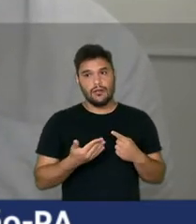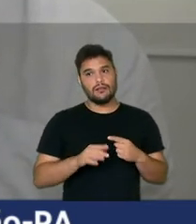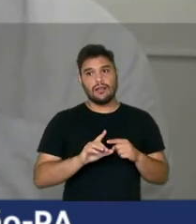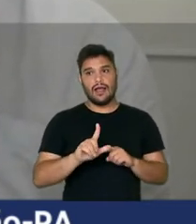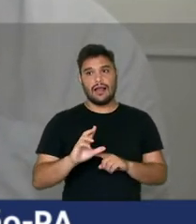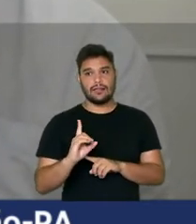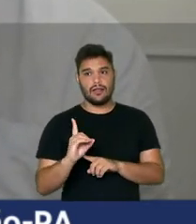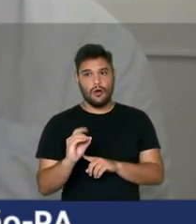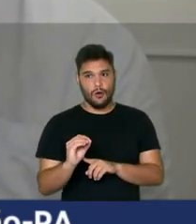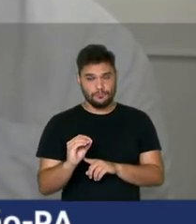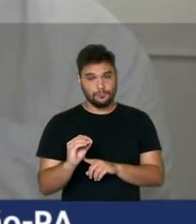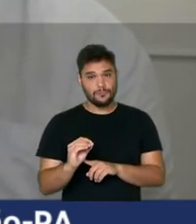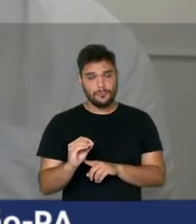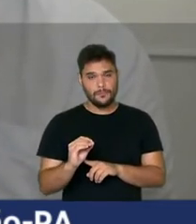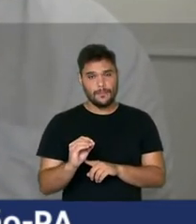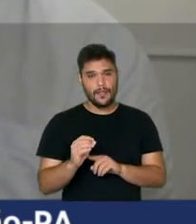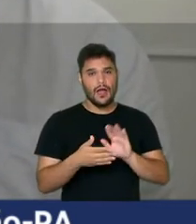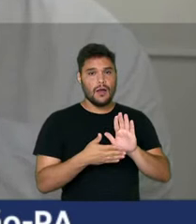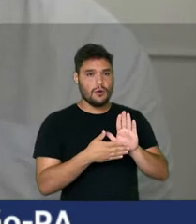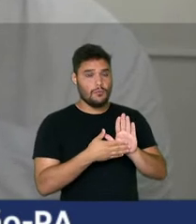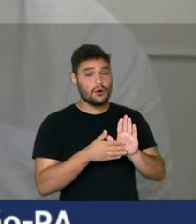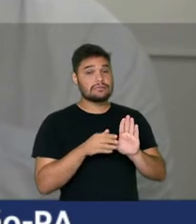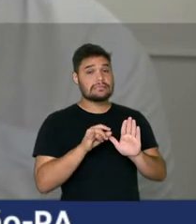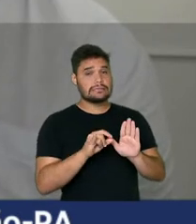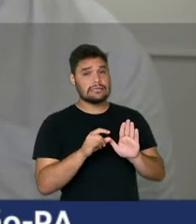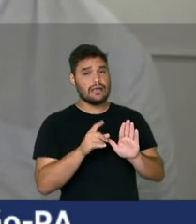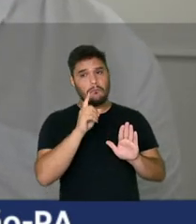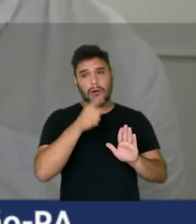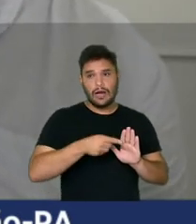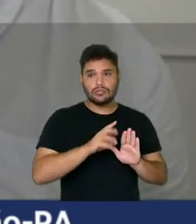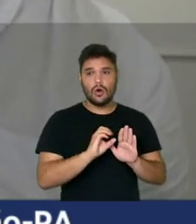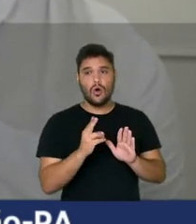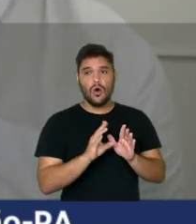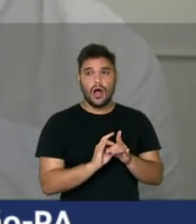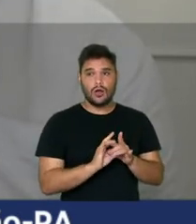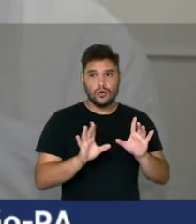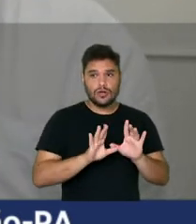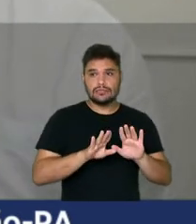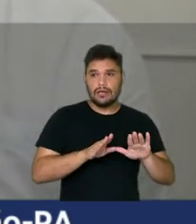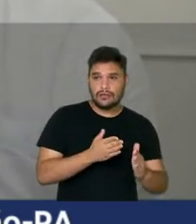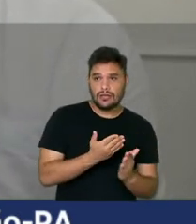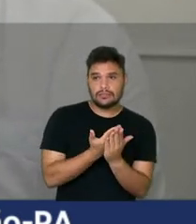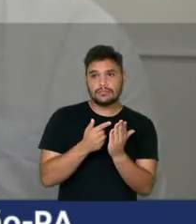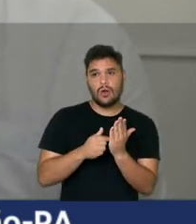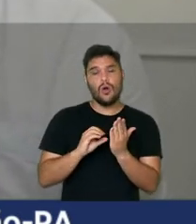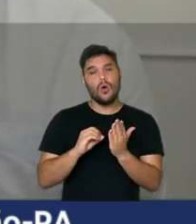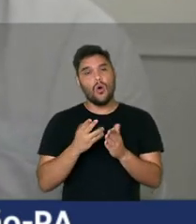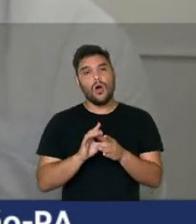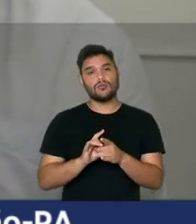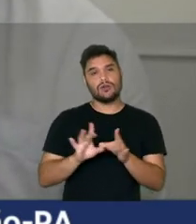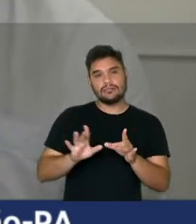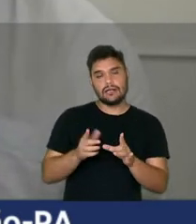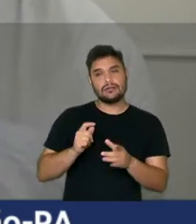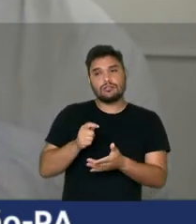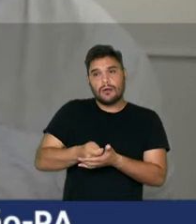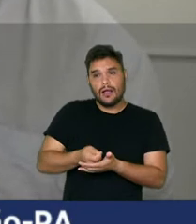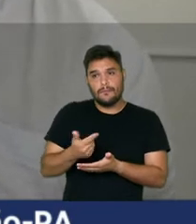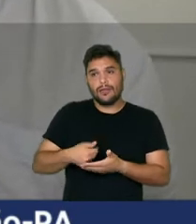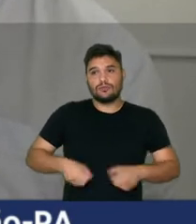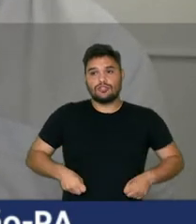RIAS, 2022, CONSIDERA INCOMPATÍVEL COM AS DISPOSIÇÕES DA LDO, PROPOSIÇÃO E AUTORIA A INDEXAÇÃO OU AUTORIZAÇÃO